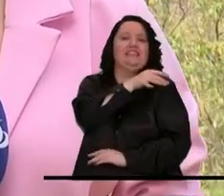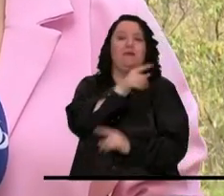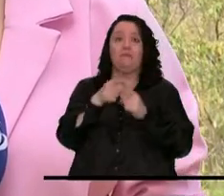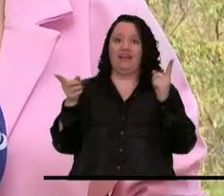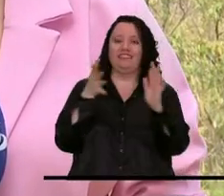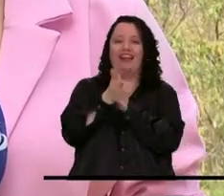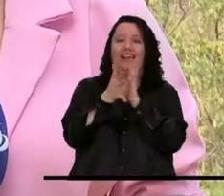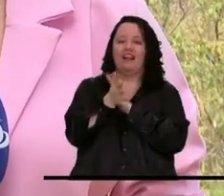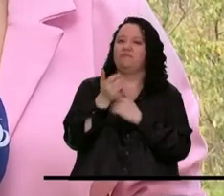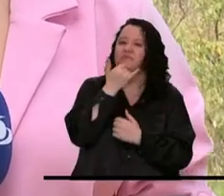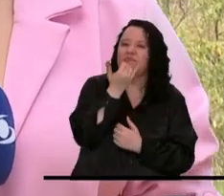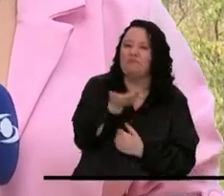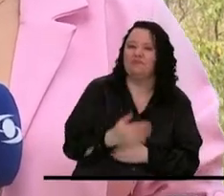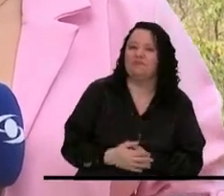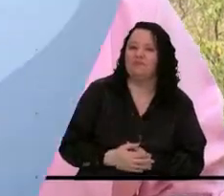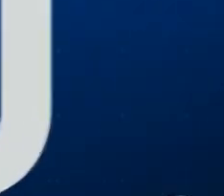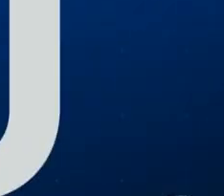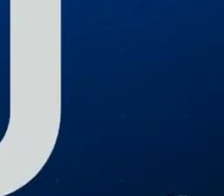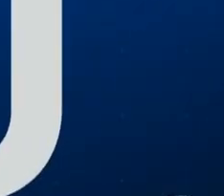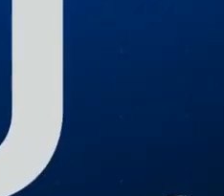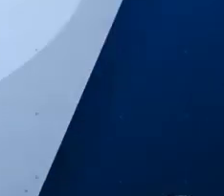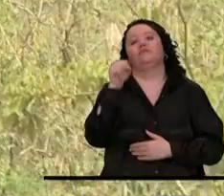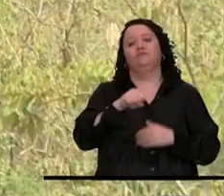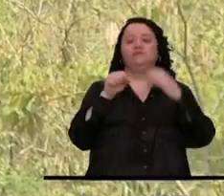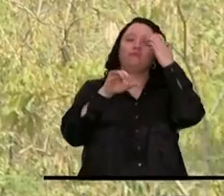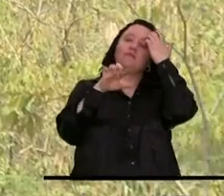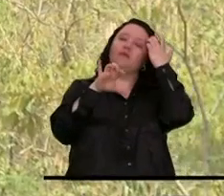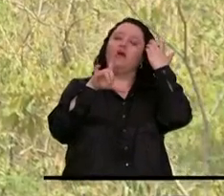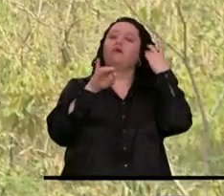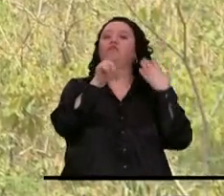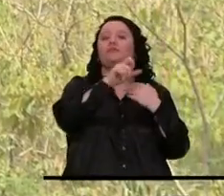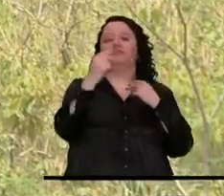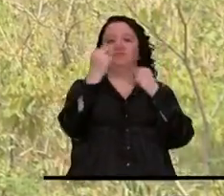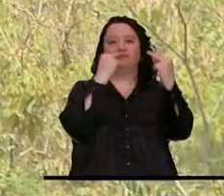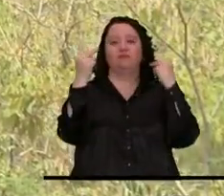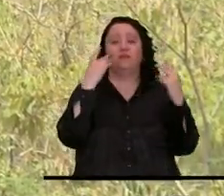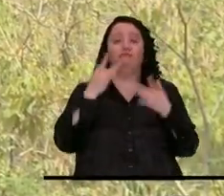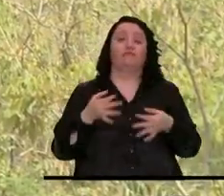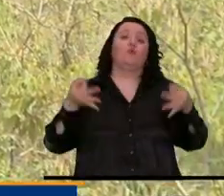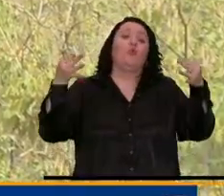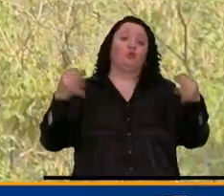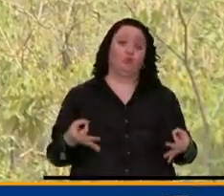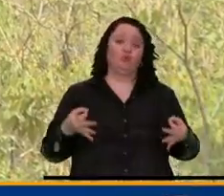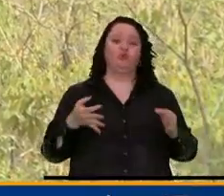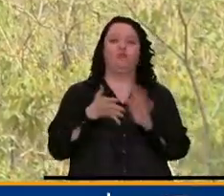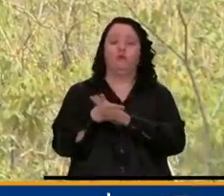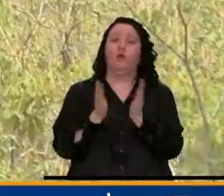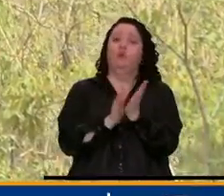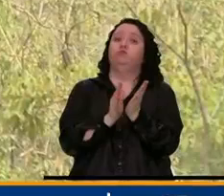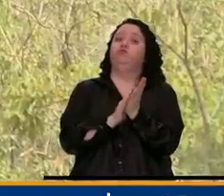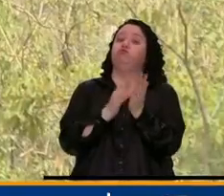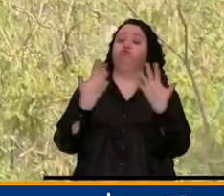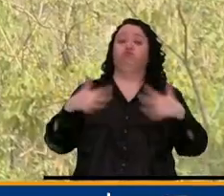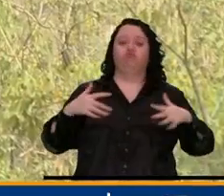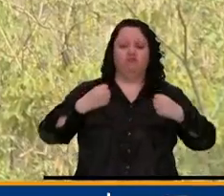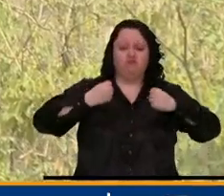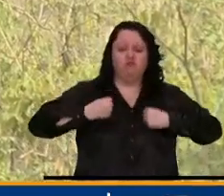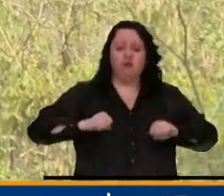que pudieron. vamos a desarrollar esta noticia. Sindy Rodríguez con más